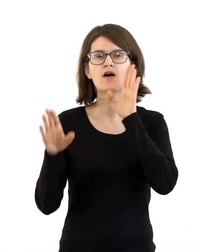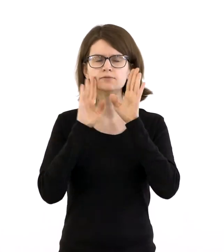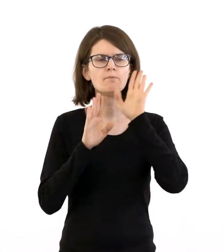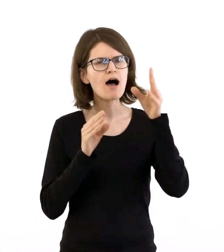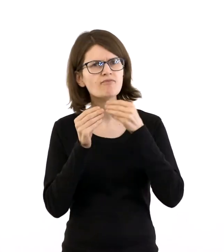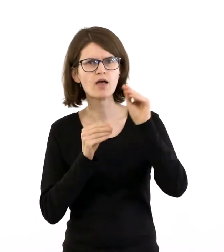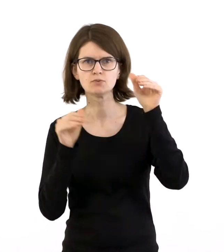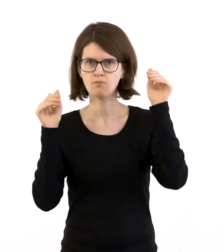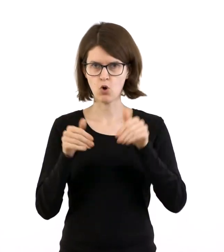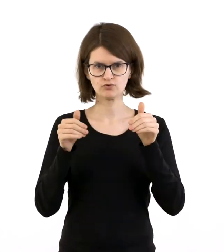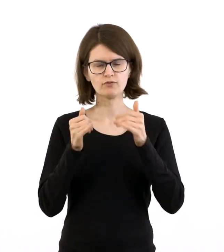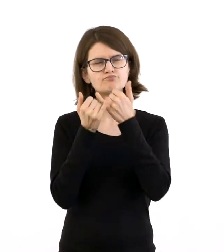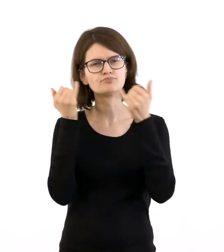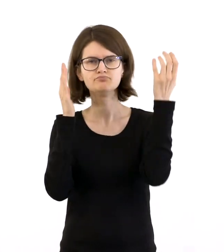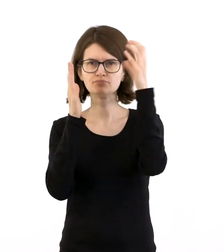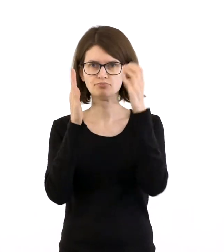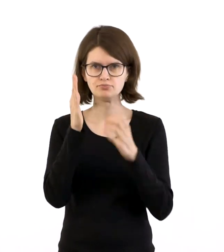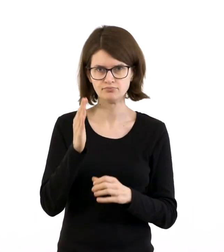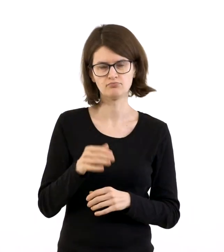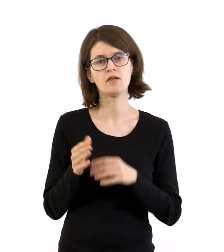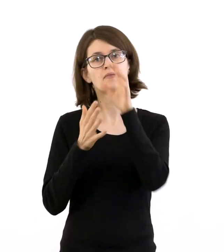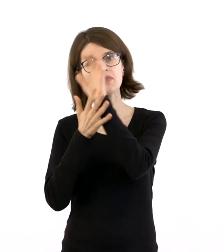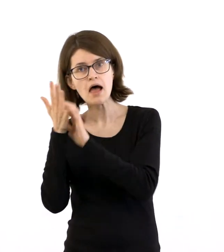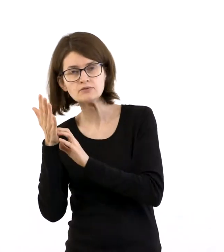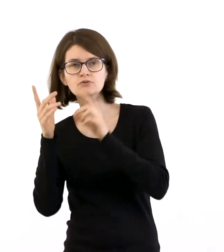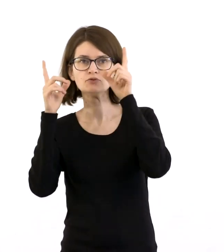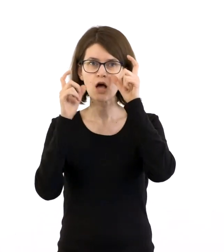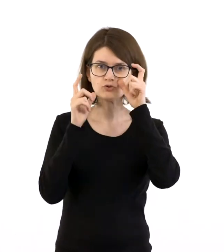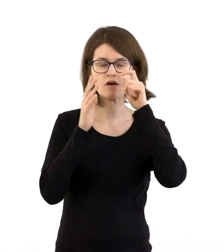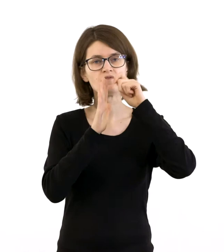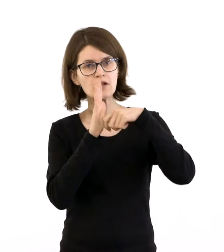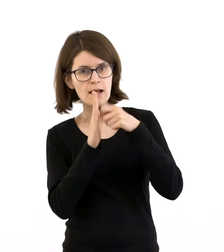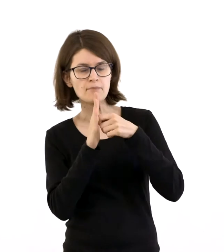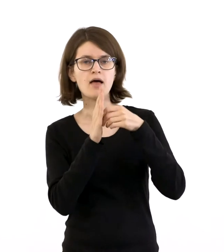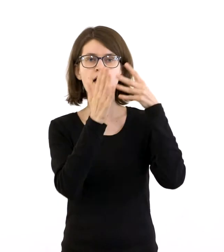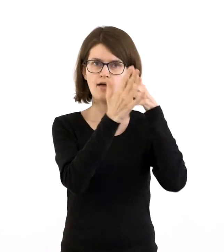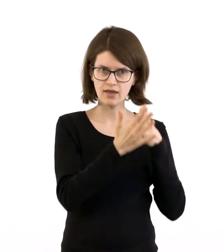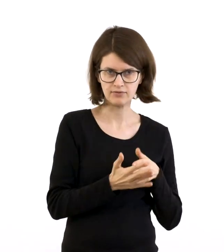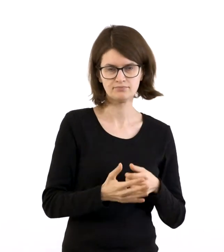Facebook pozwala na największą różnorodność publikowanych treści – mogą to być teksty, zdjęcia, filmy i ankiety.